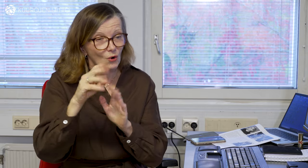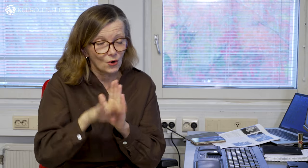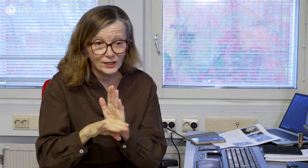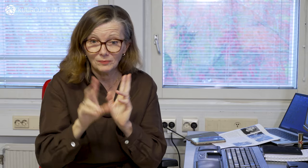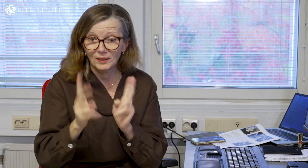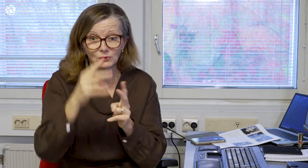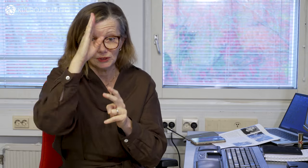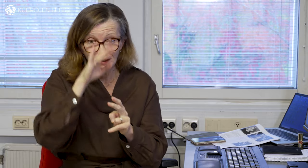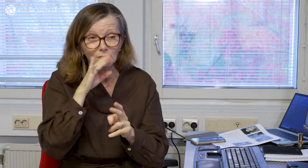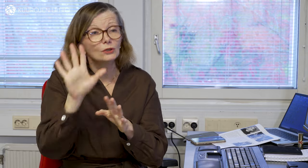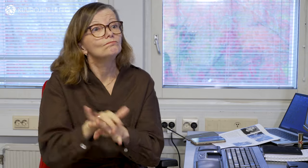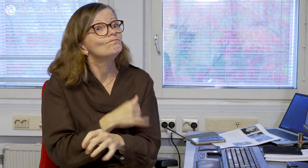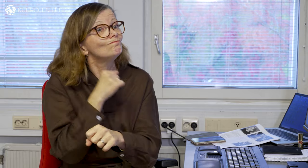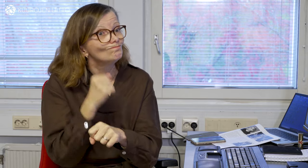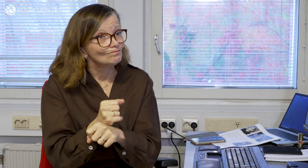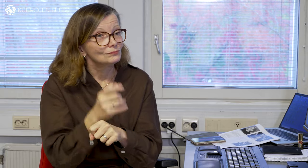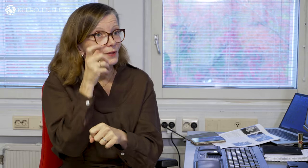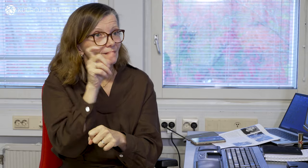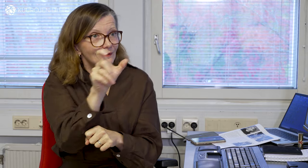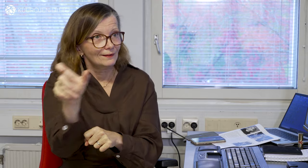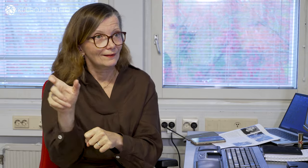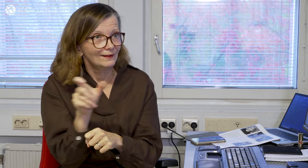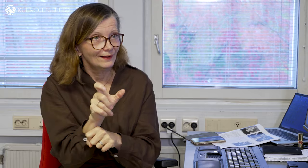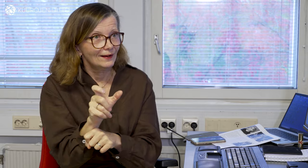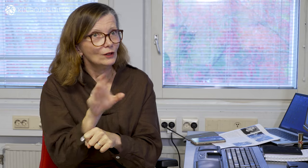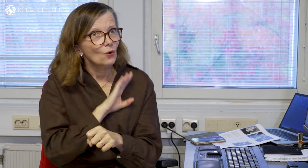Ihmiset ovat tottuneet kuvaamaan kännyköillä.